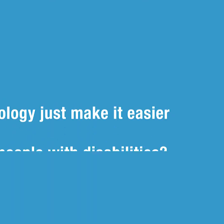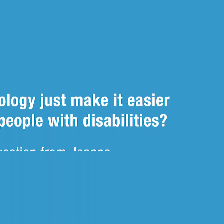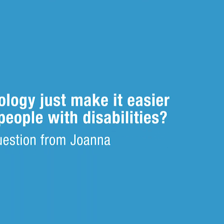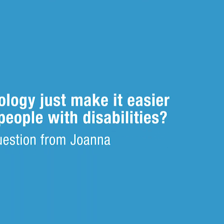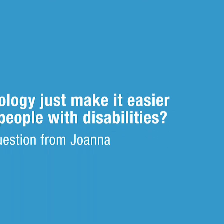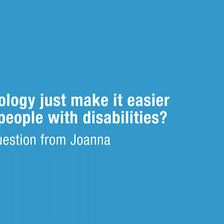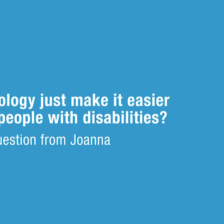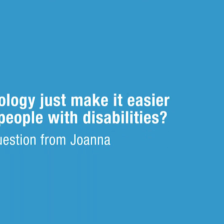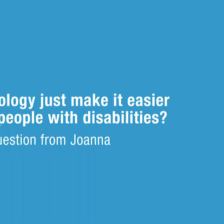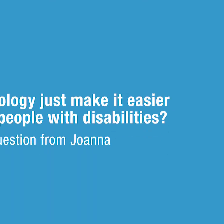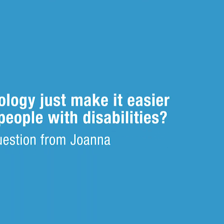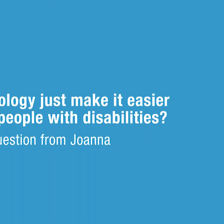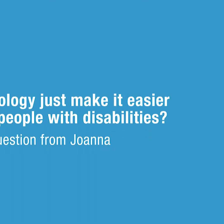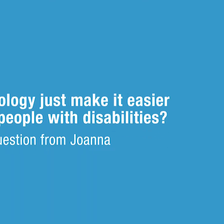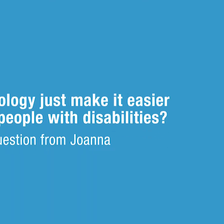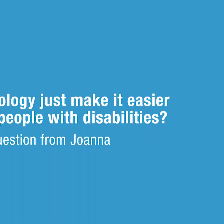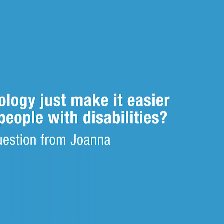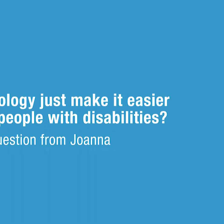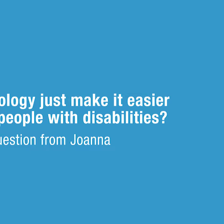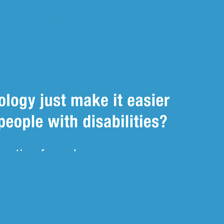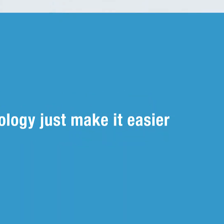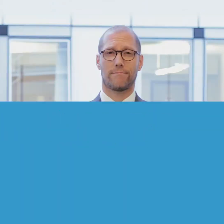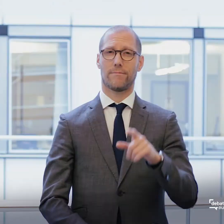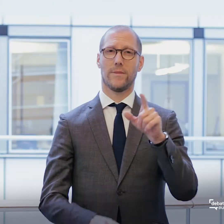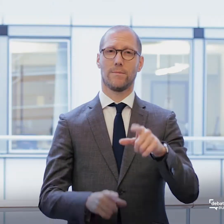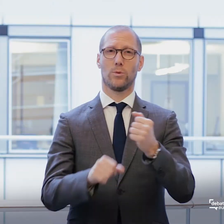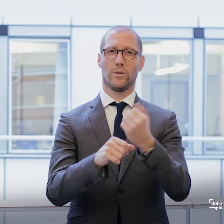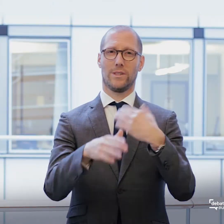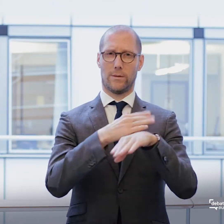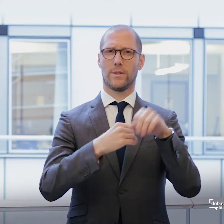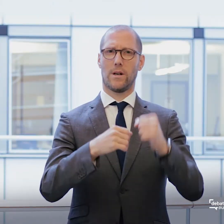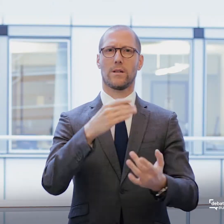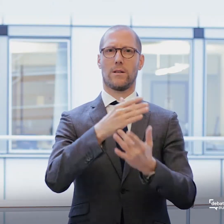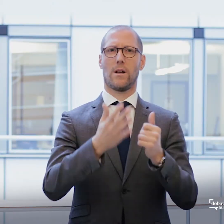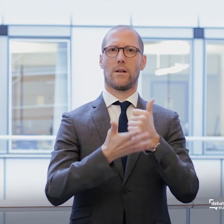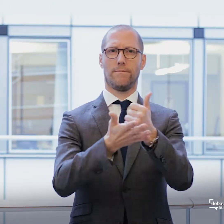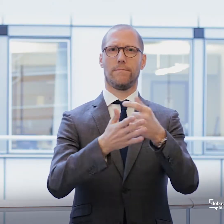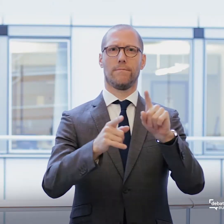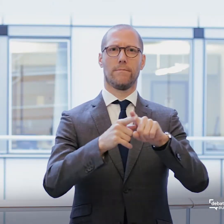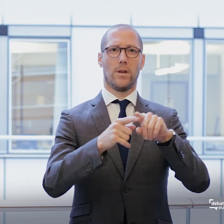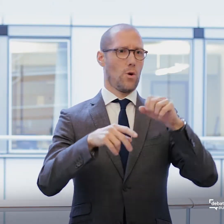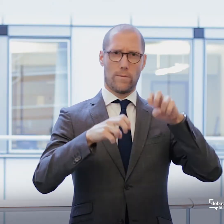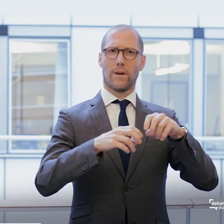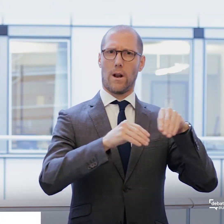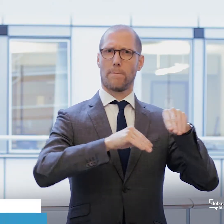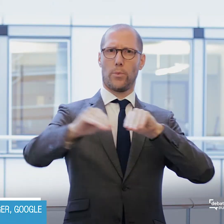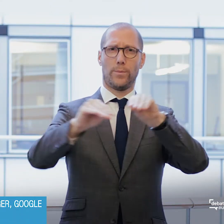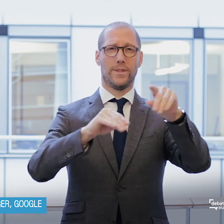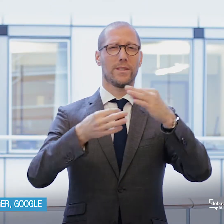Werden wir Meschen mit Behinderungen durch neue Technologien leichter ignorieren? Ich bin sicher, dass Technologie helfen kann.